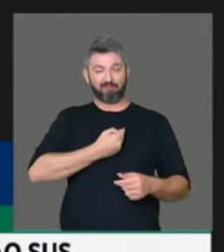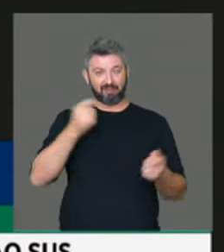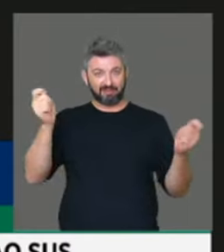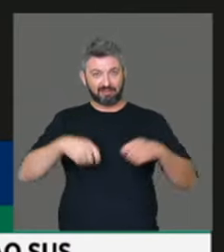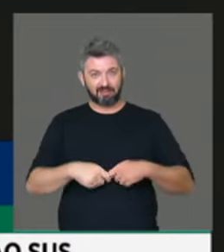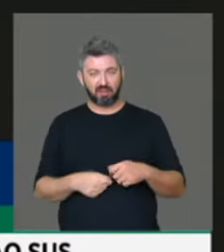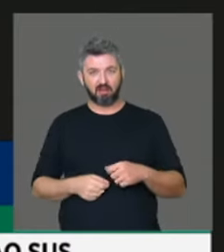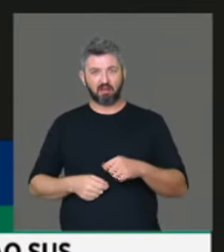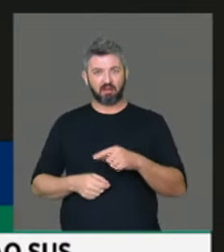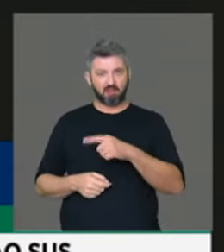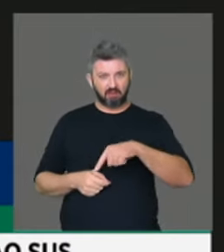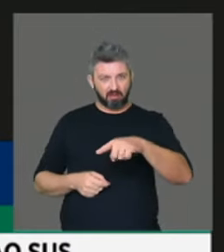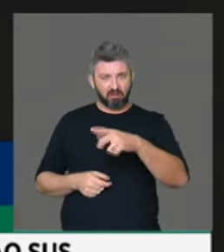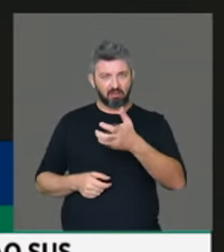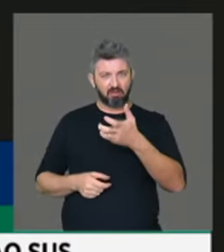INSISTEM QUE NÃO É 3 MIL